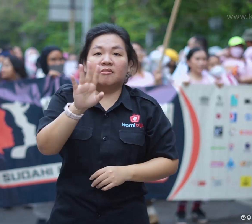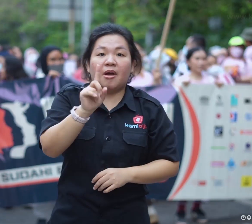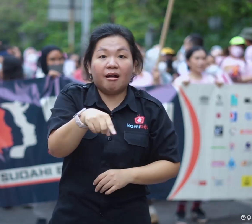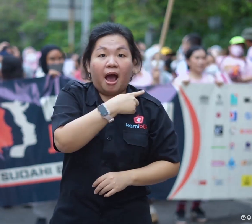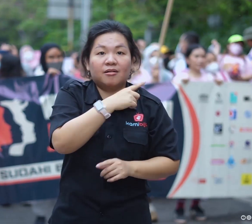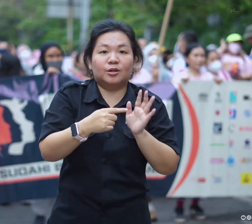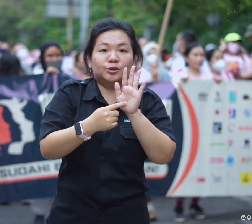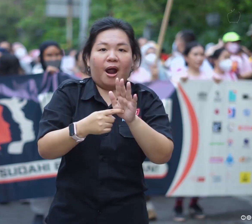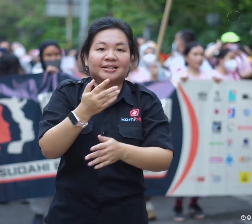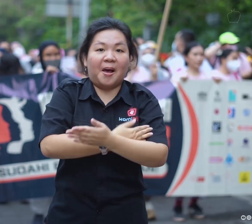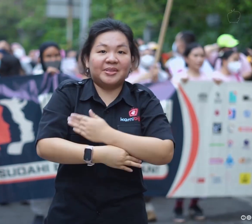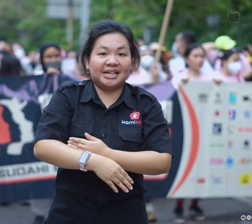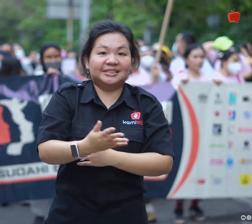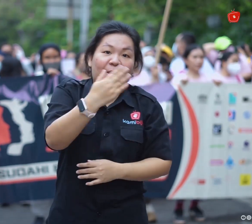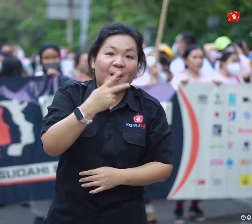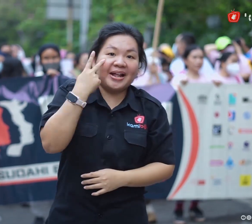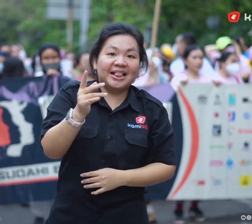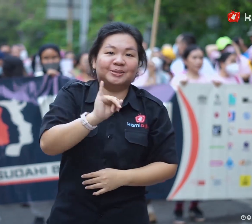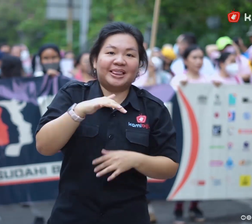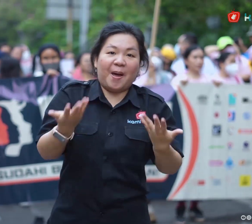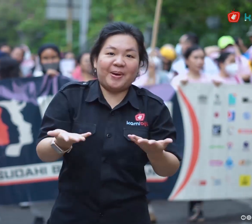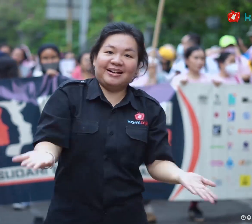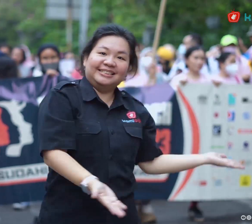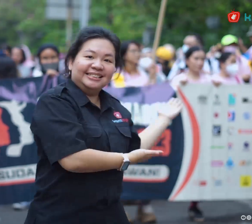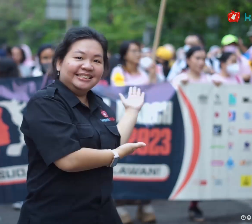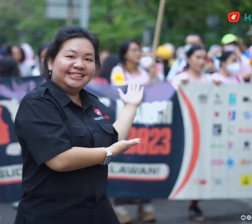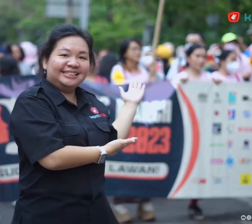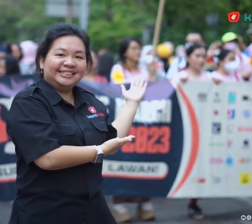Mungkin ada disabilitas ikutan, ayo simak liputan KamiBijak!